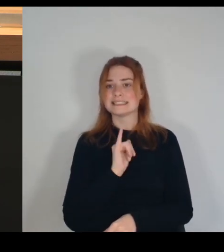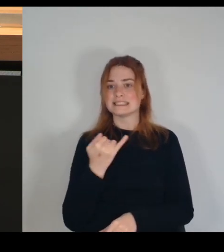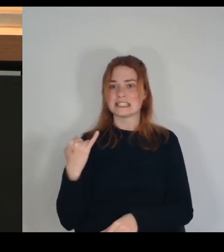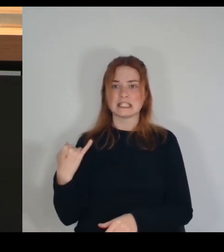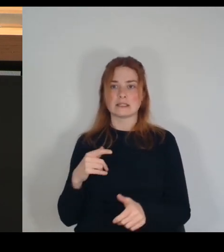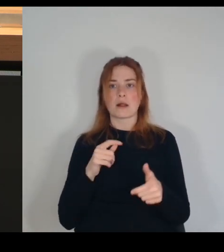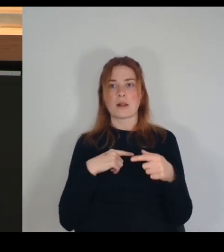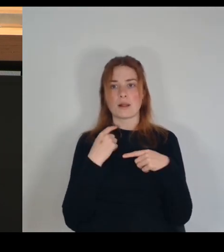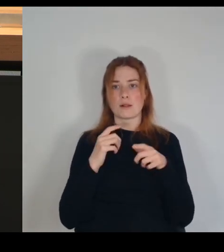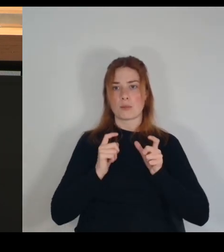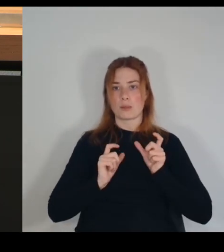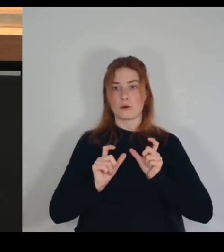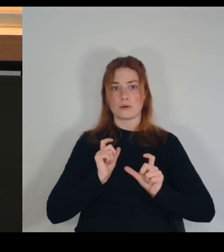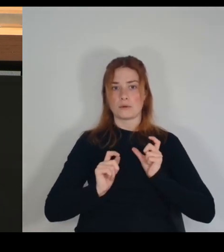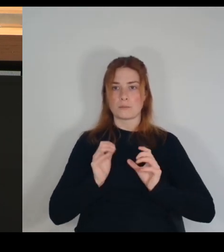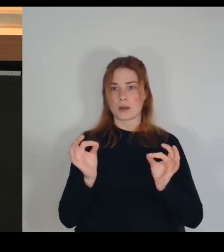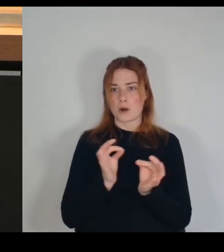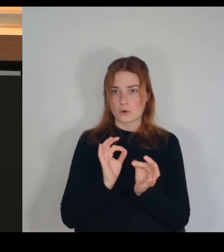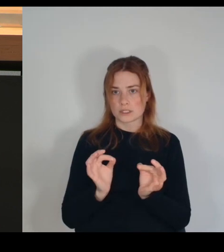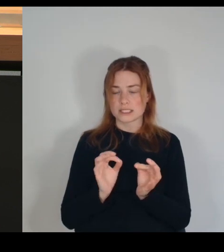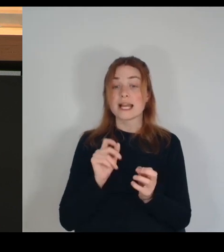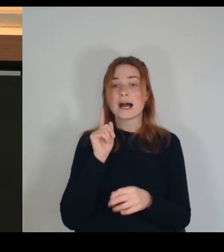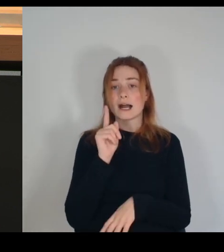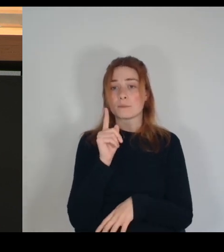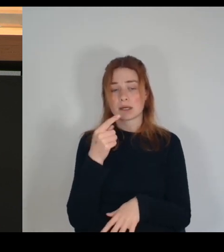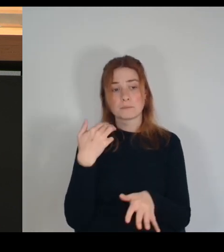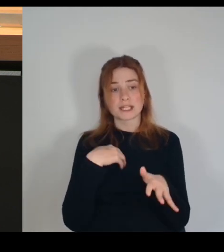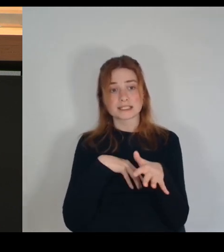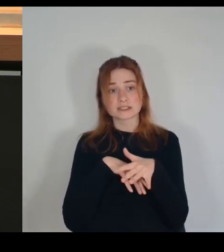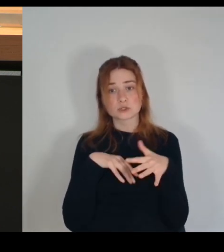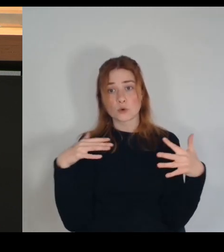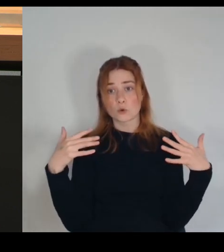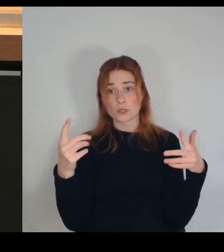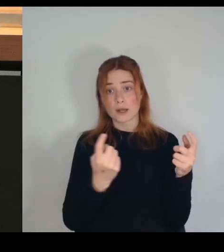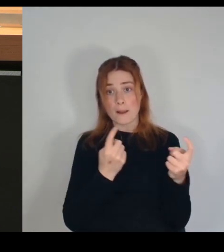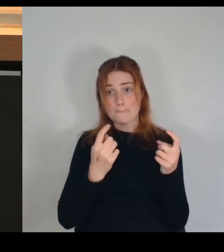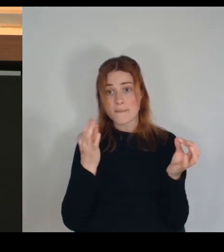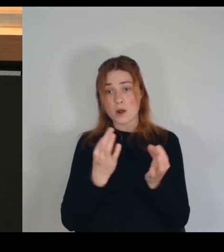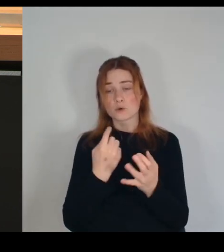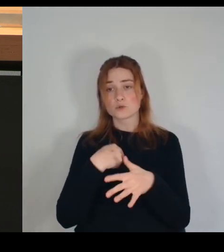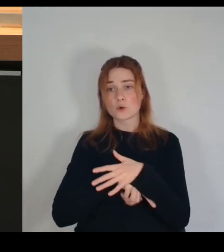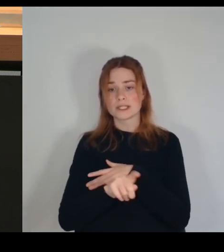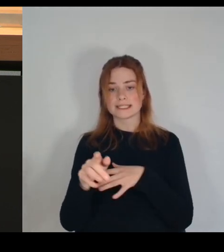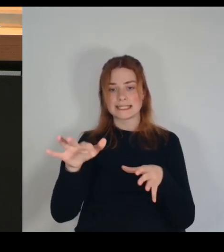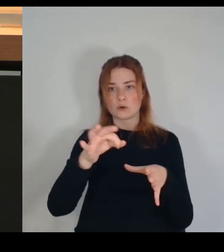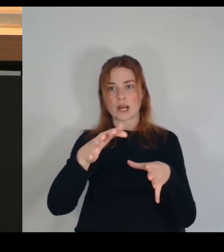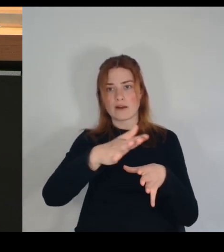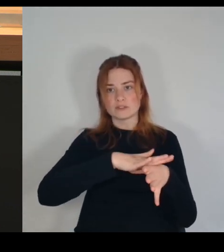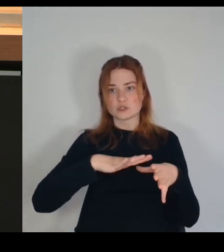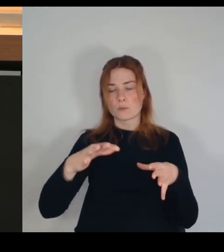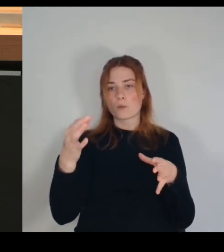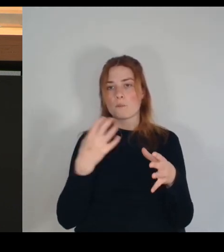unsere demographischen Probleme zu lösen. Flucht, Migration und Asyl werden inkohärent in einer inkohärenten